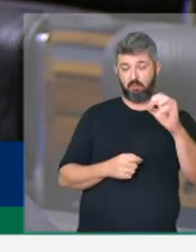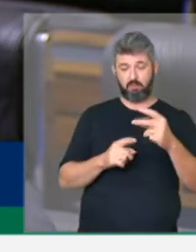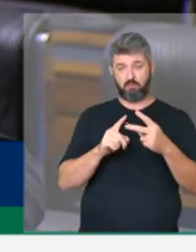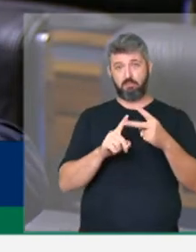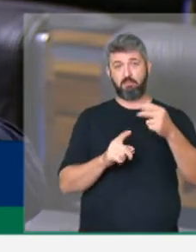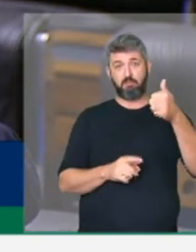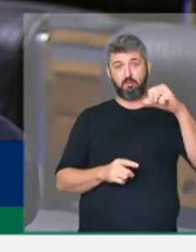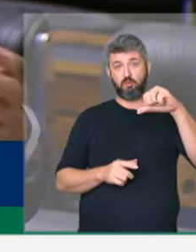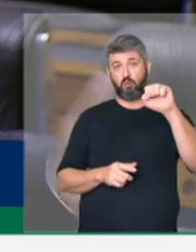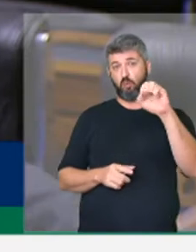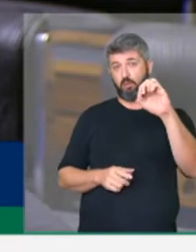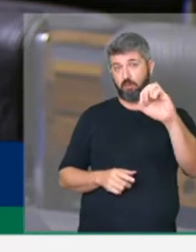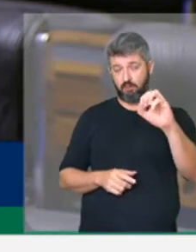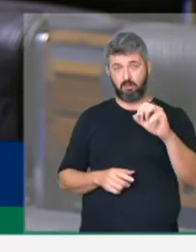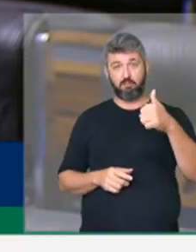CONTAS DE 1970, 1980, 1990... DEVÍAMOS PERÍODO